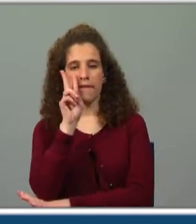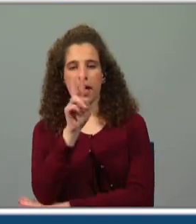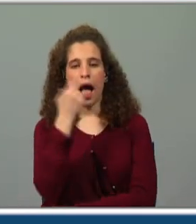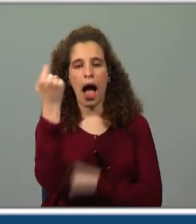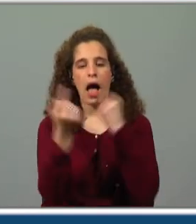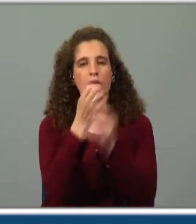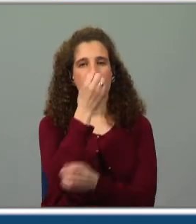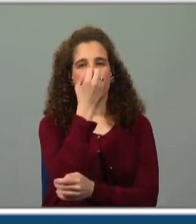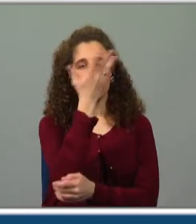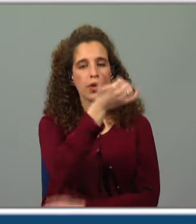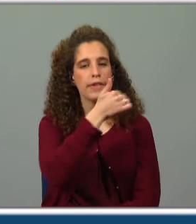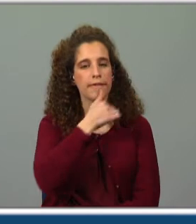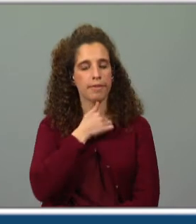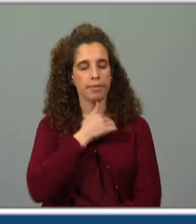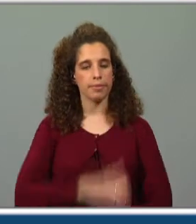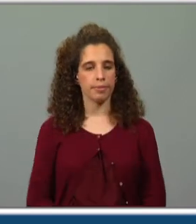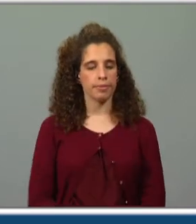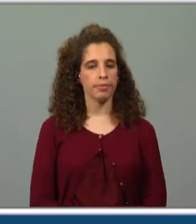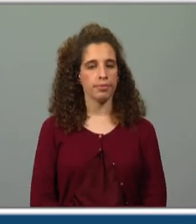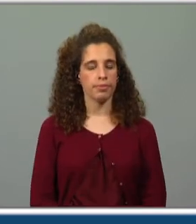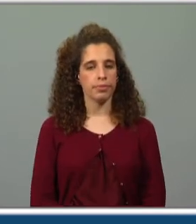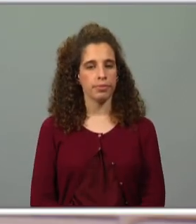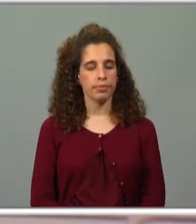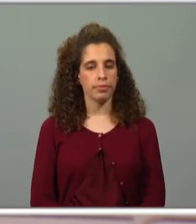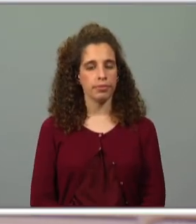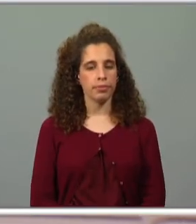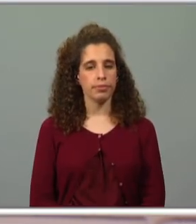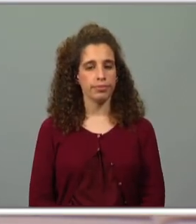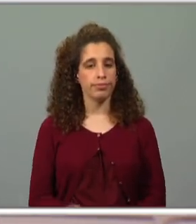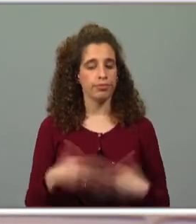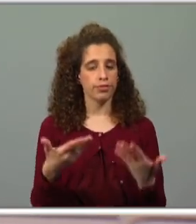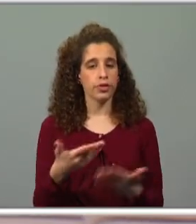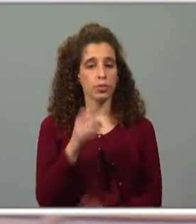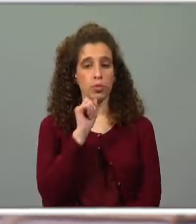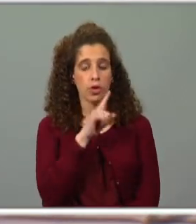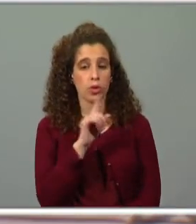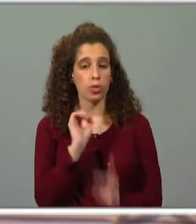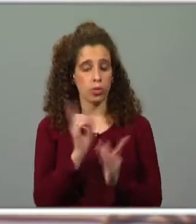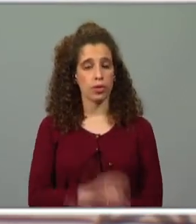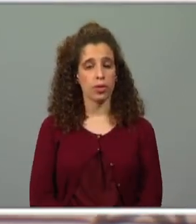algumas flores vermelhas Ah e assim nós podemos entrar o que com 一些紅色的花哦，所以我們可以輸入什麼